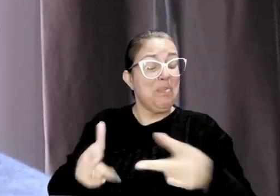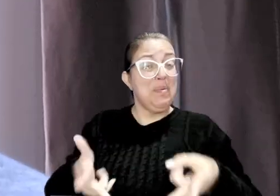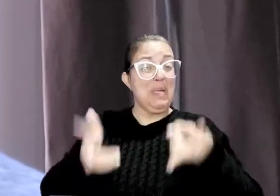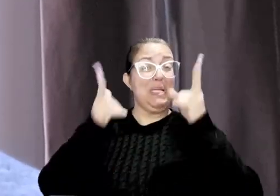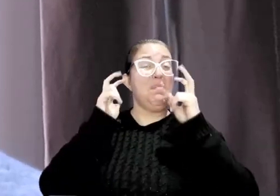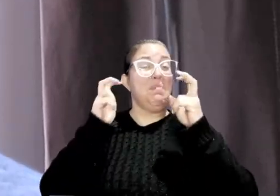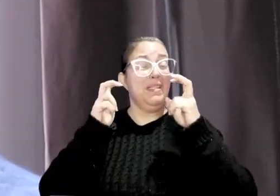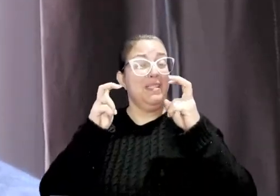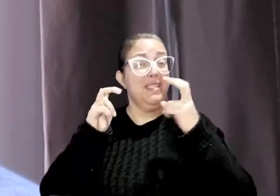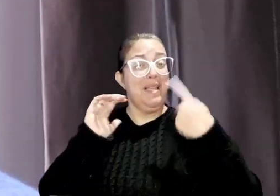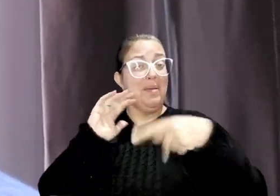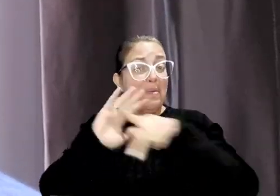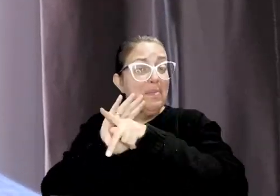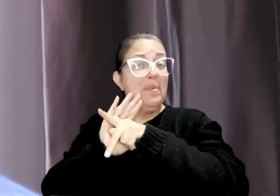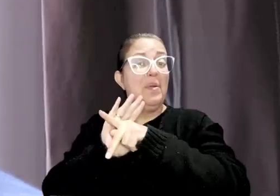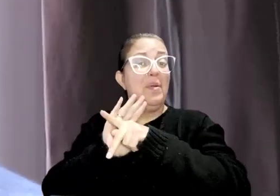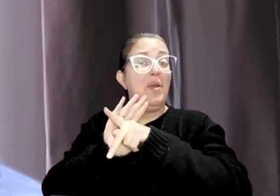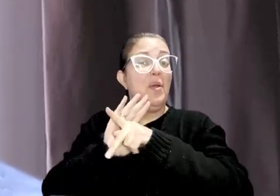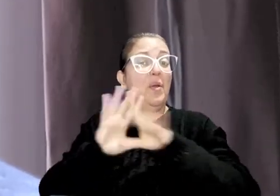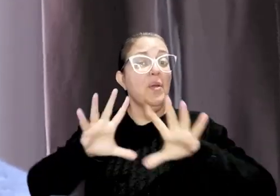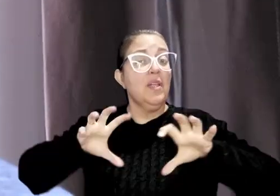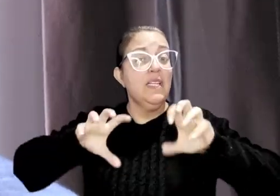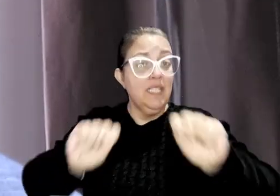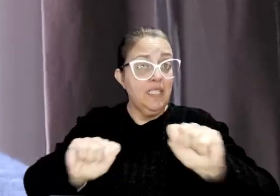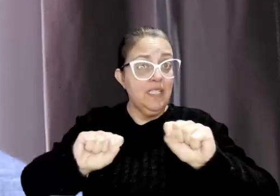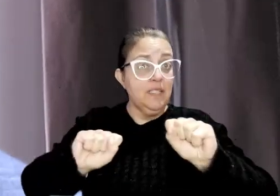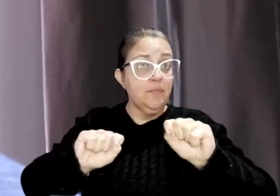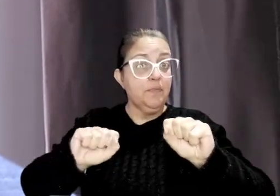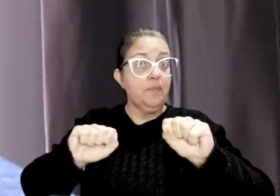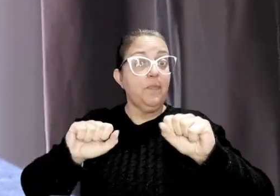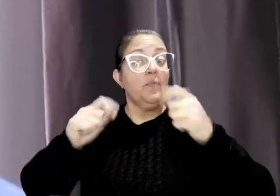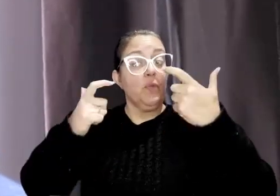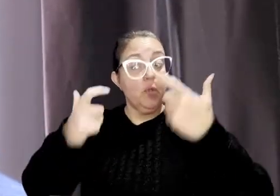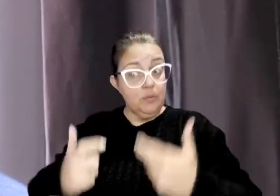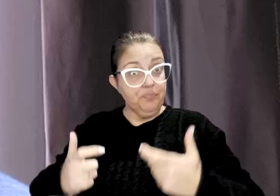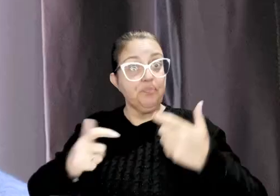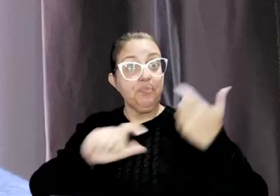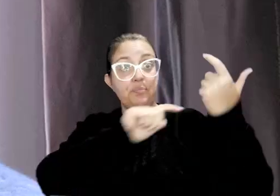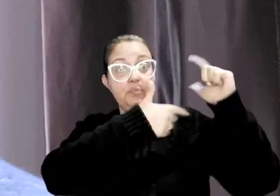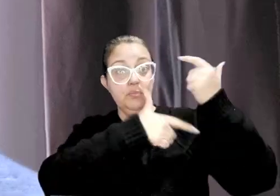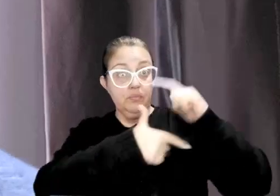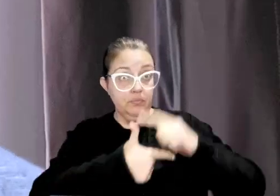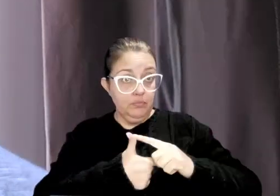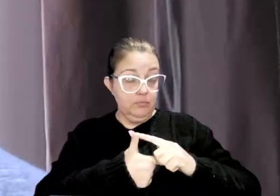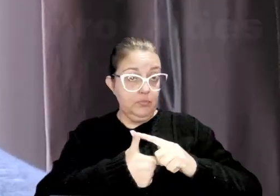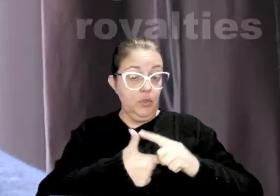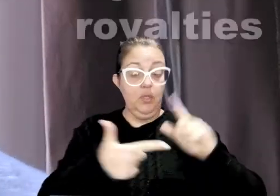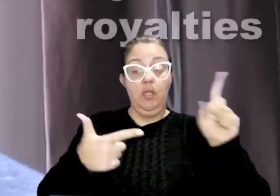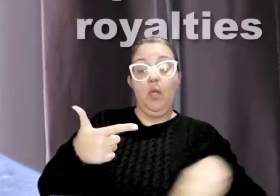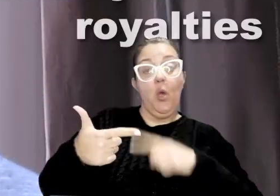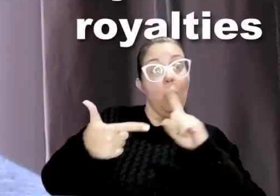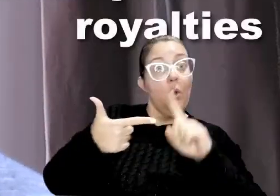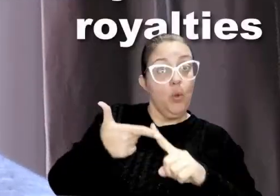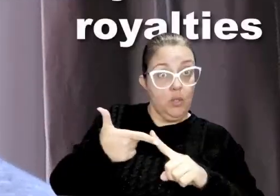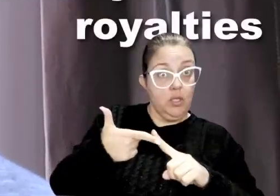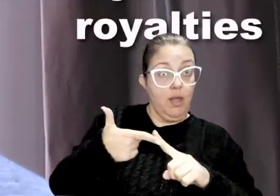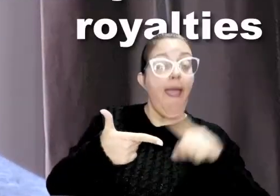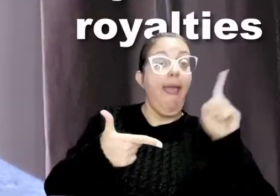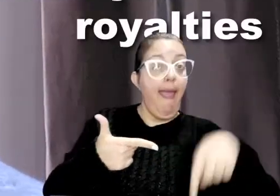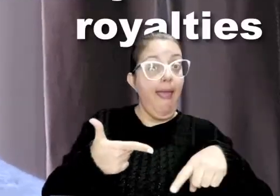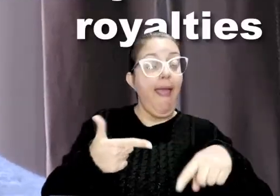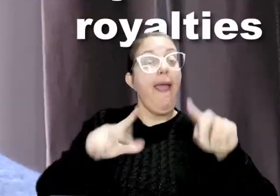territórios tradicionais um segundo aspecto é o aspecto relacionado à distribuição de royalties